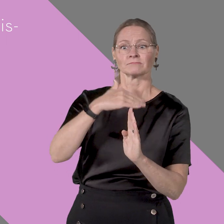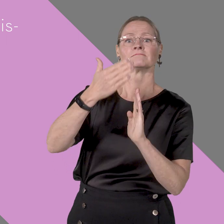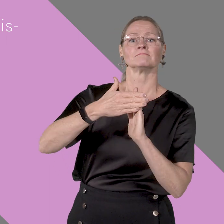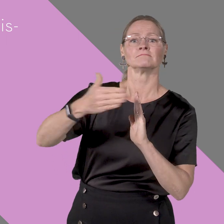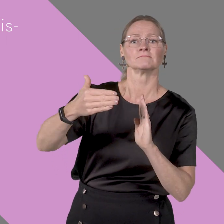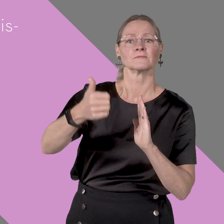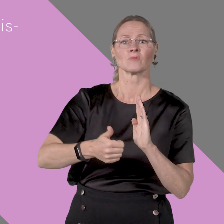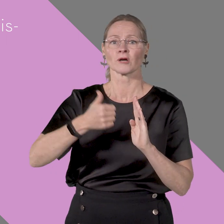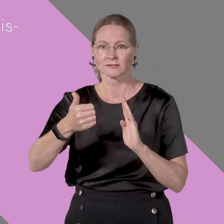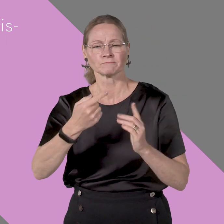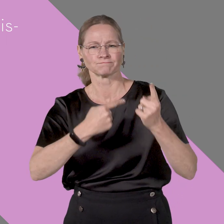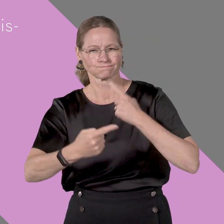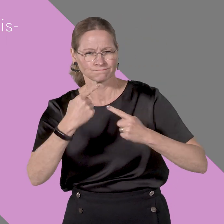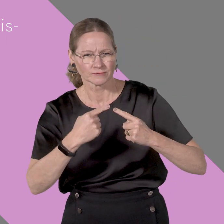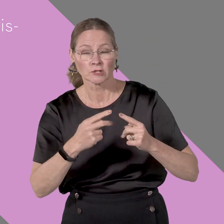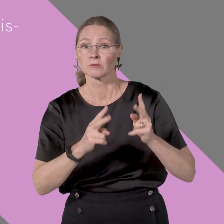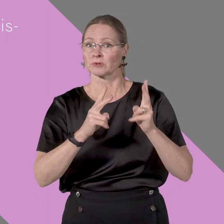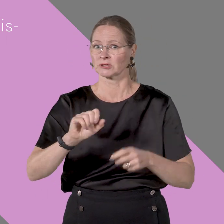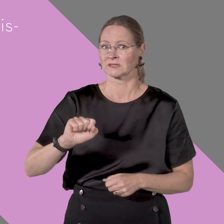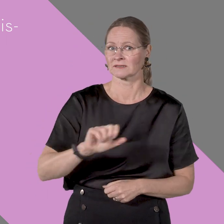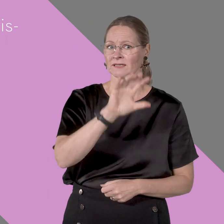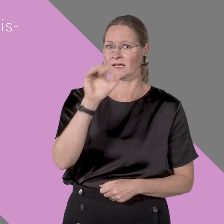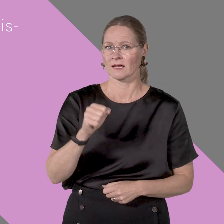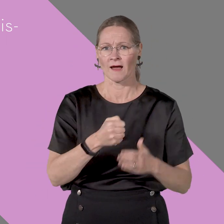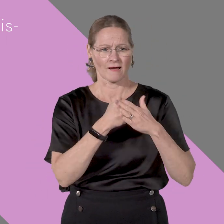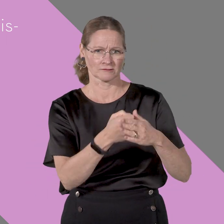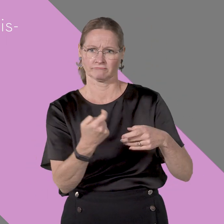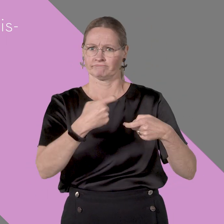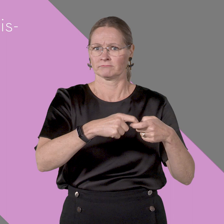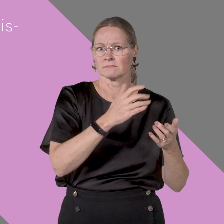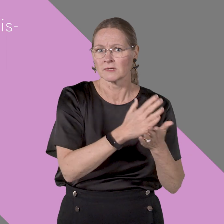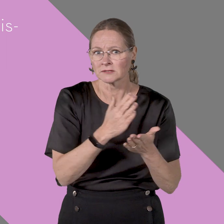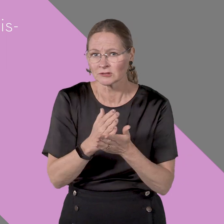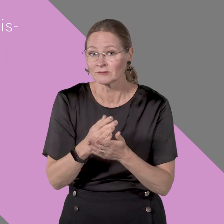ja tulevan vuoden osalta sekä Stean avustuksiin liittyviä asioita, -